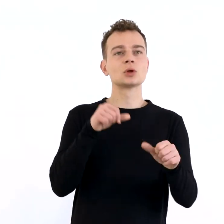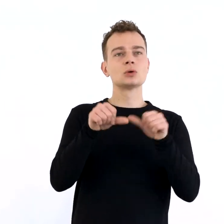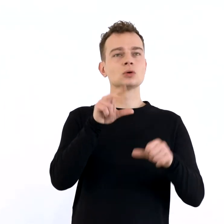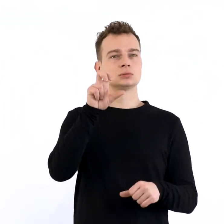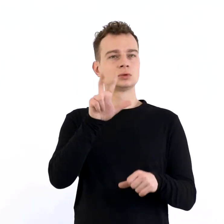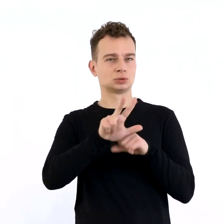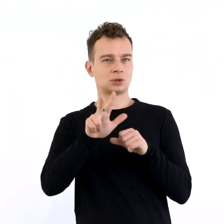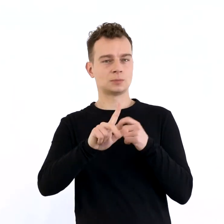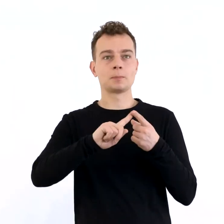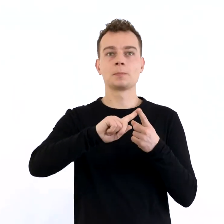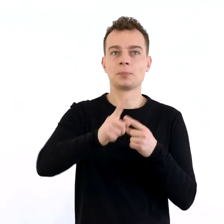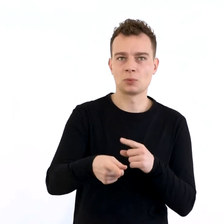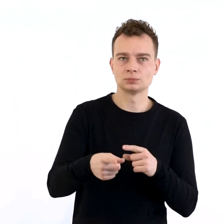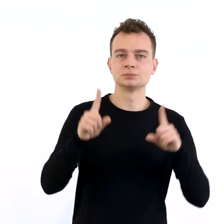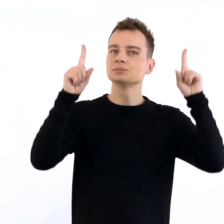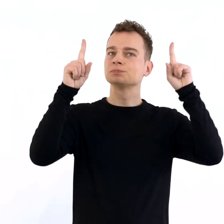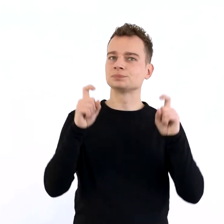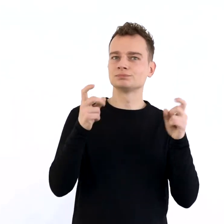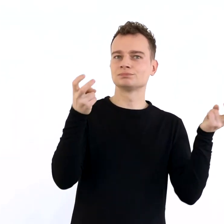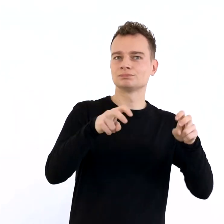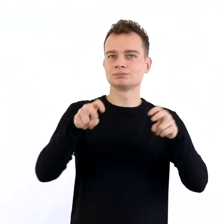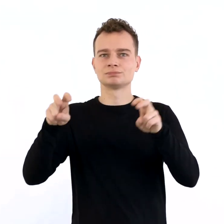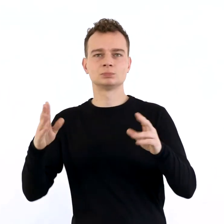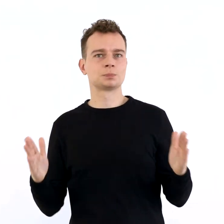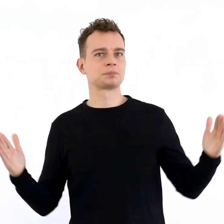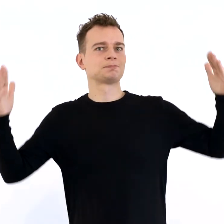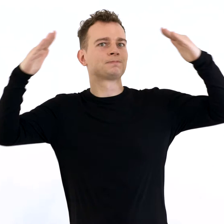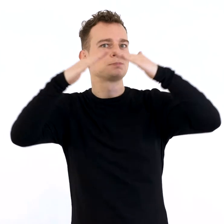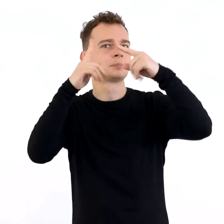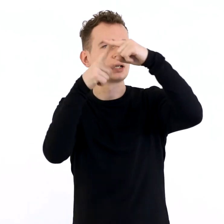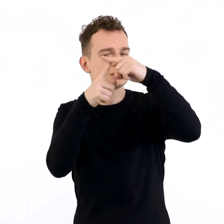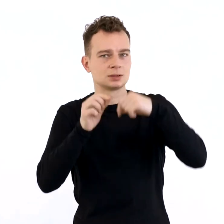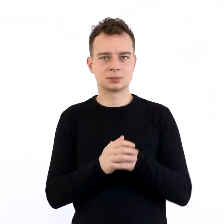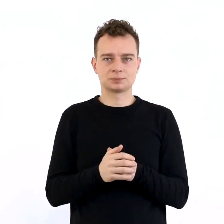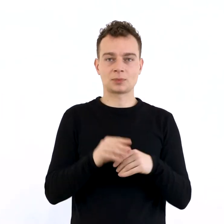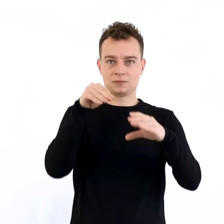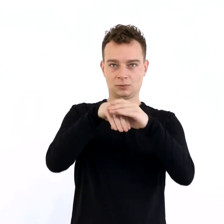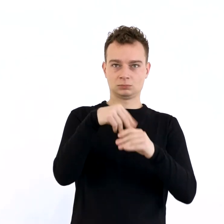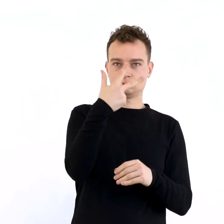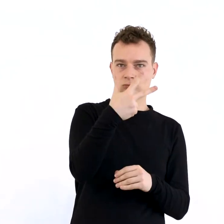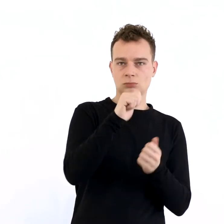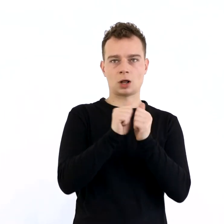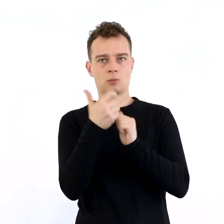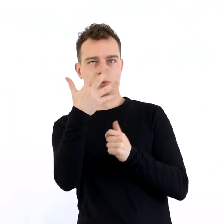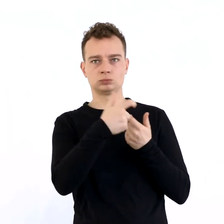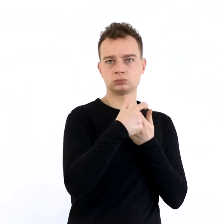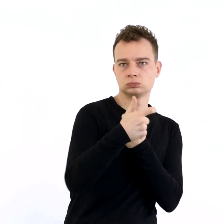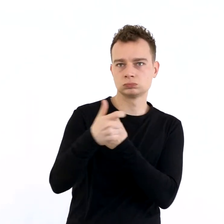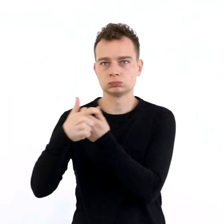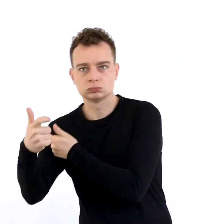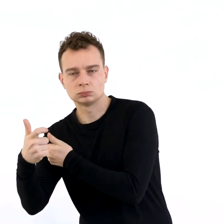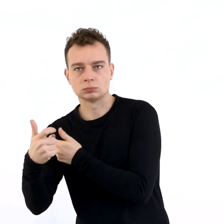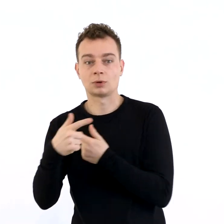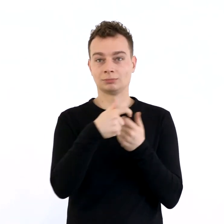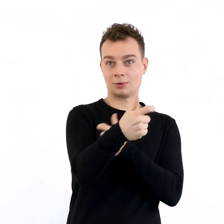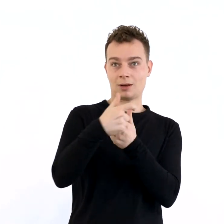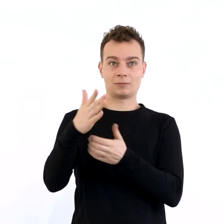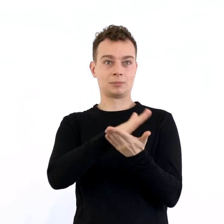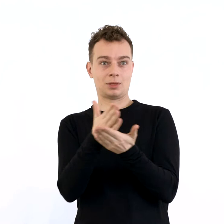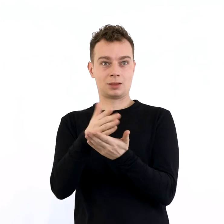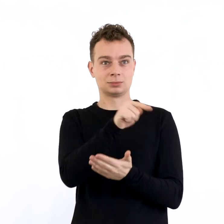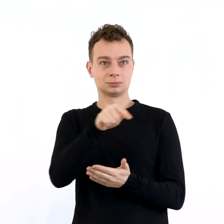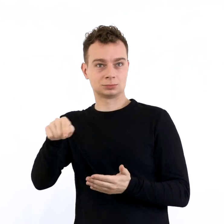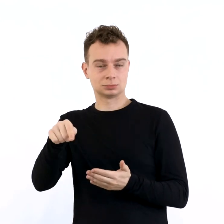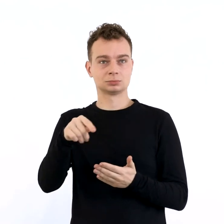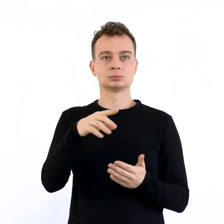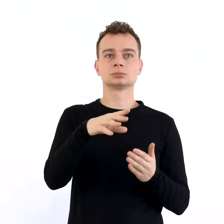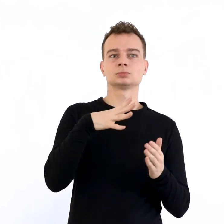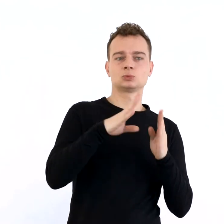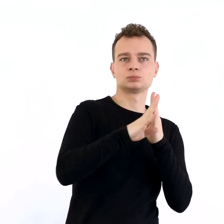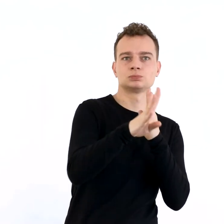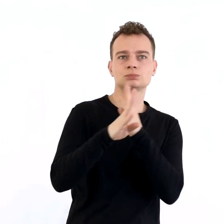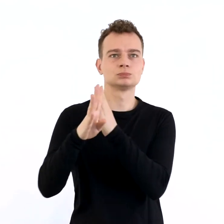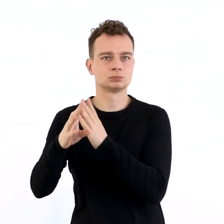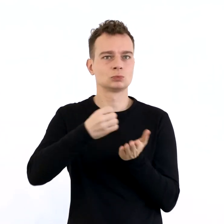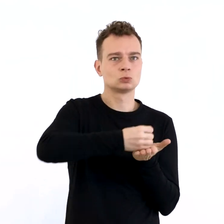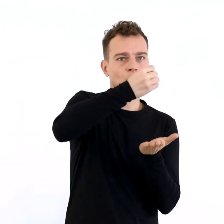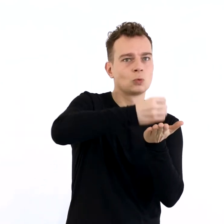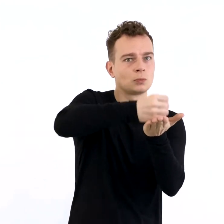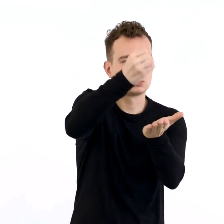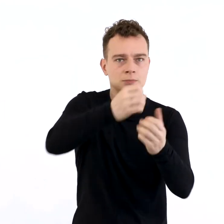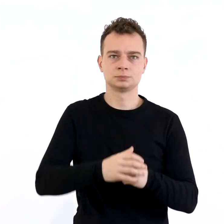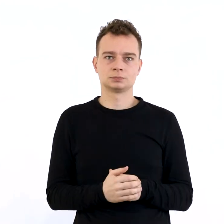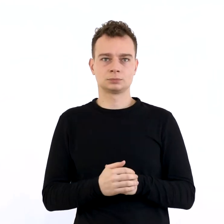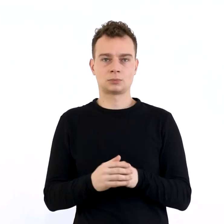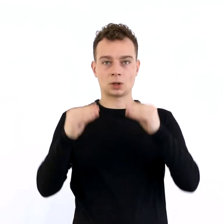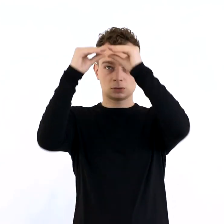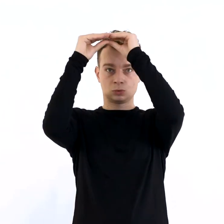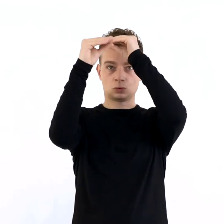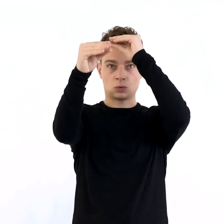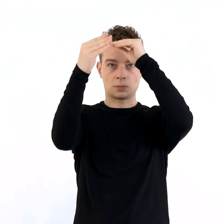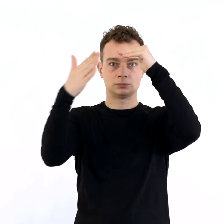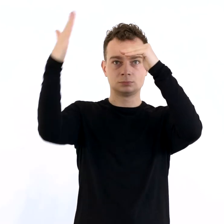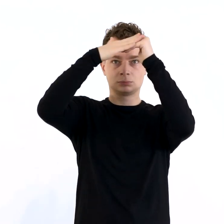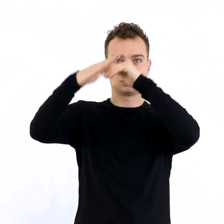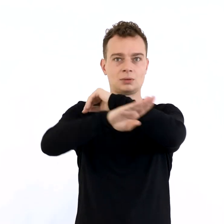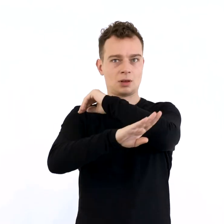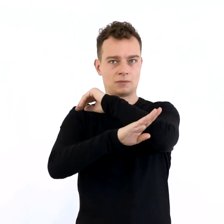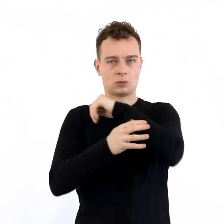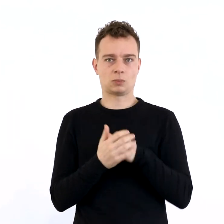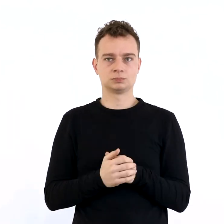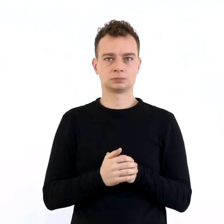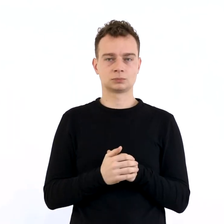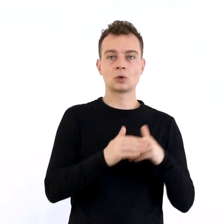Po 313 r. zaczęły powstawać bazyliki o 3 lub 5 nawach wydzielonych kolumnadą i przykrytych drewnianym stropem.